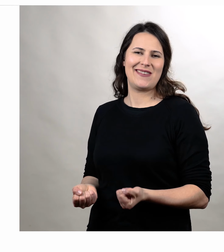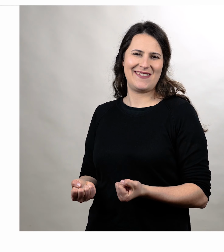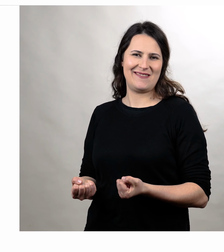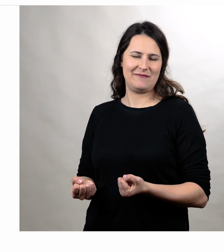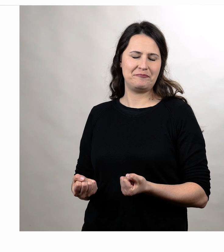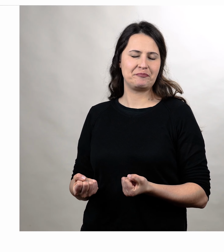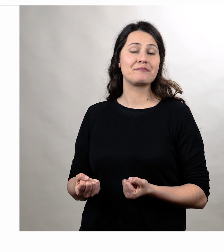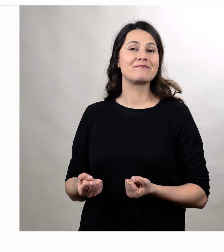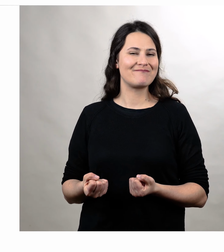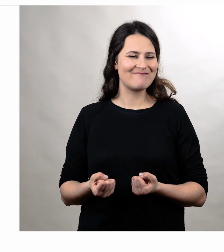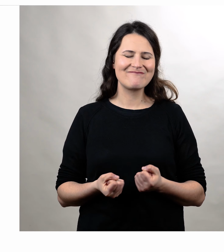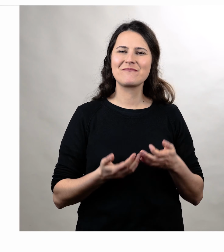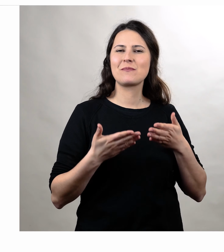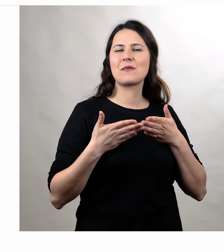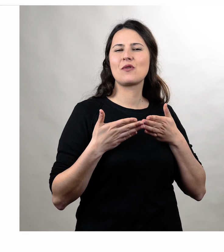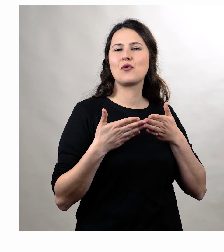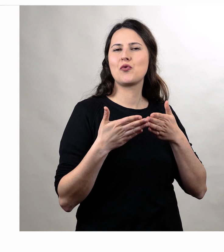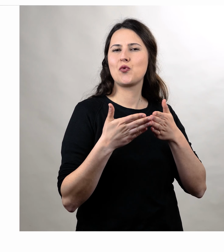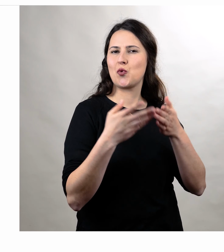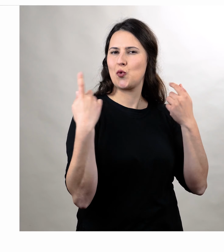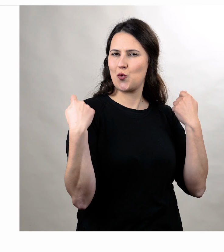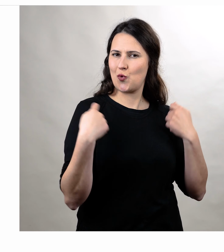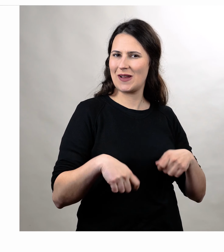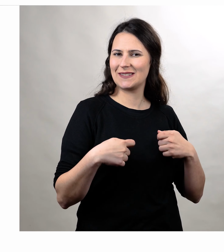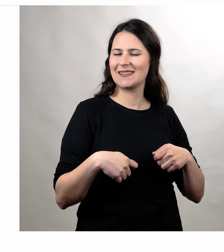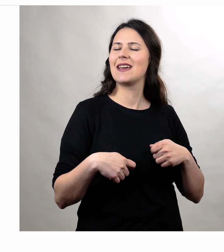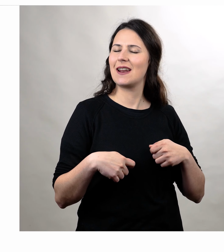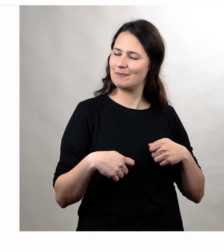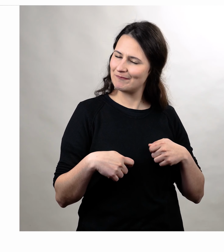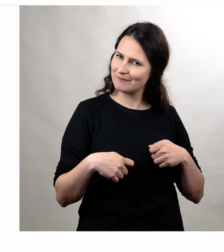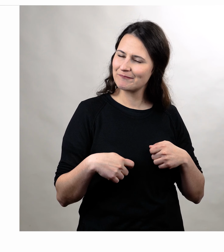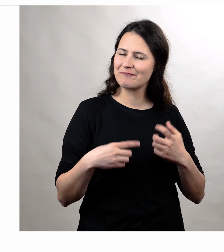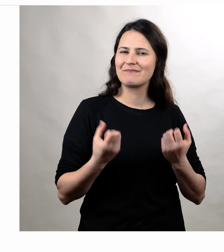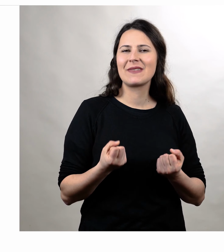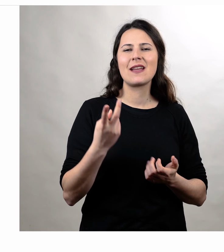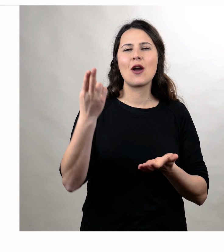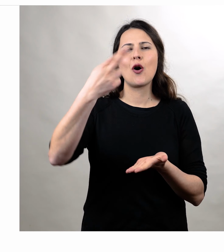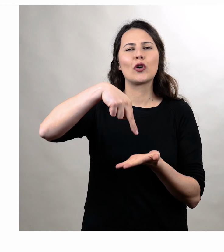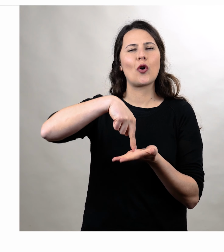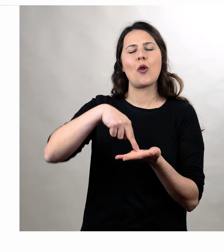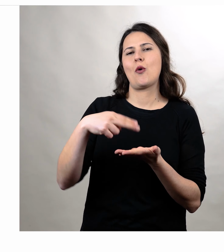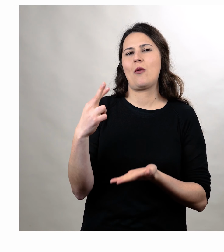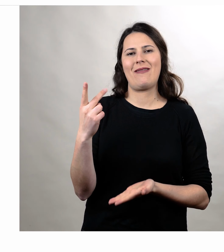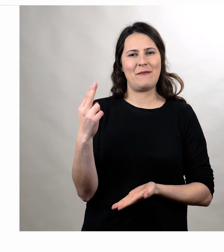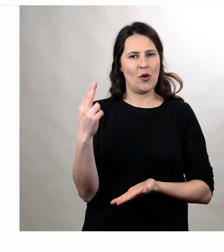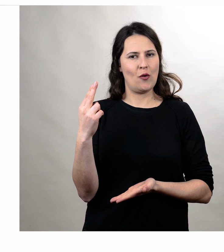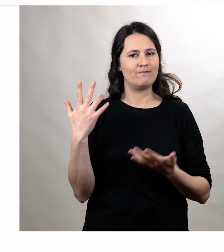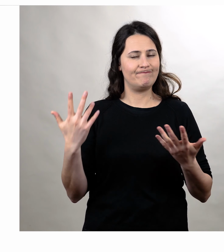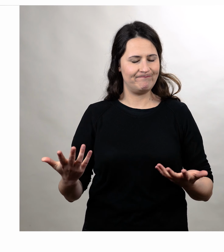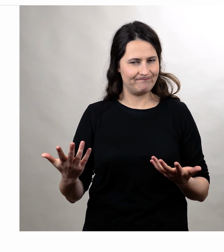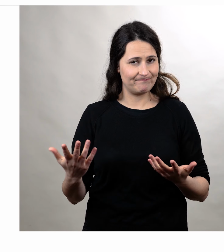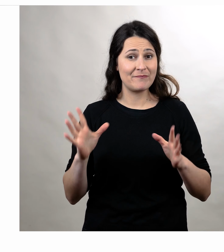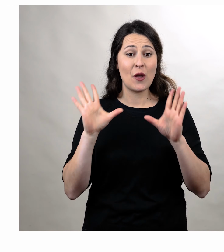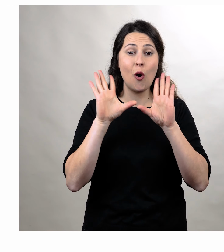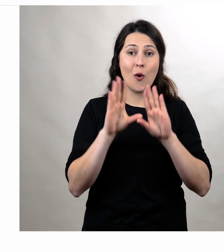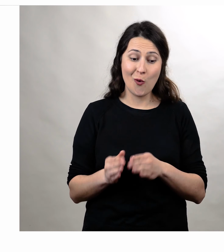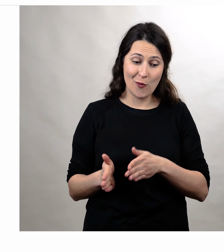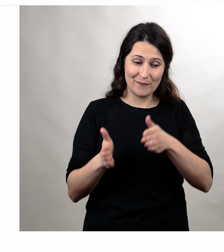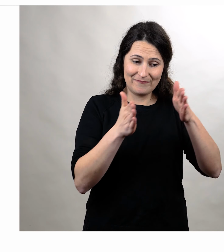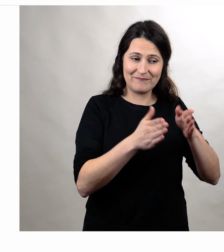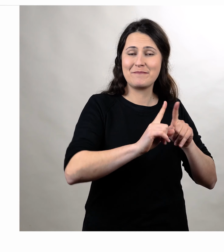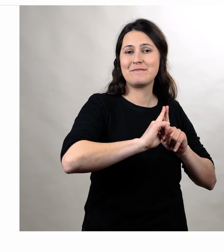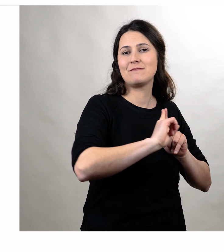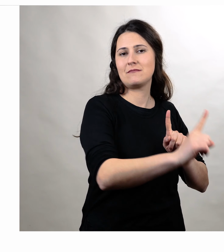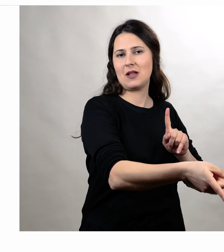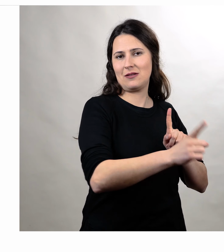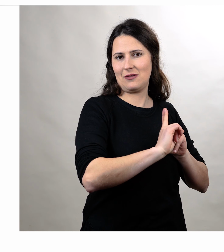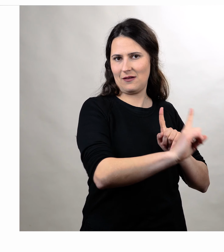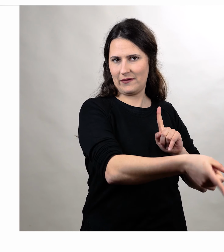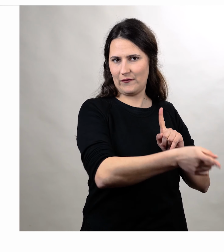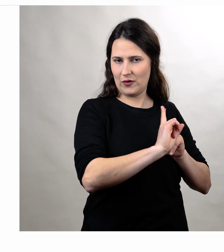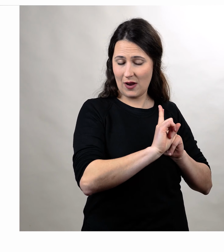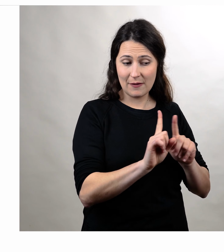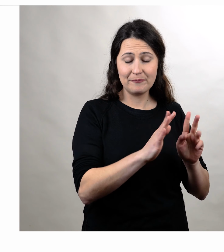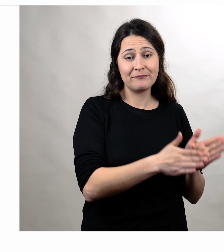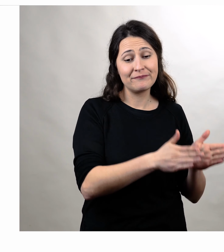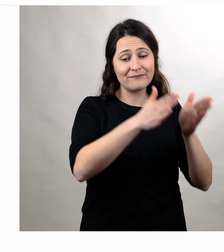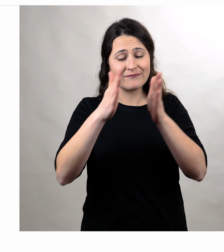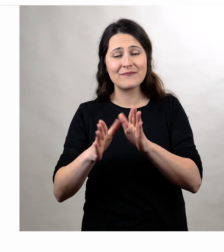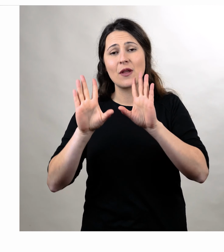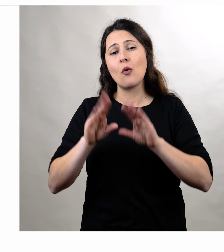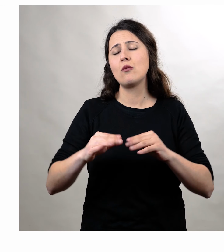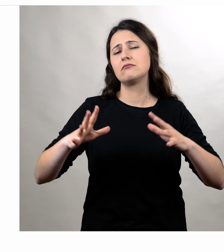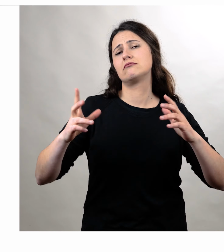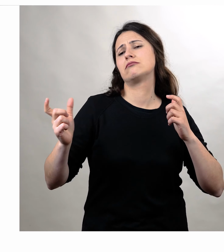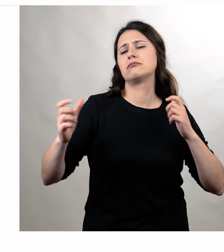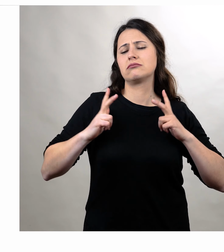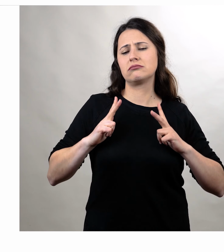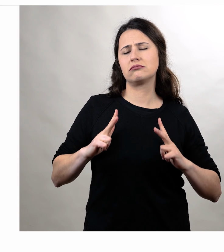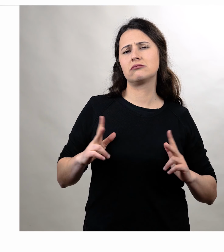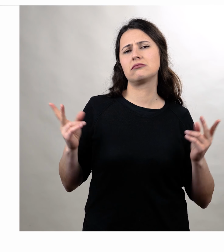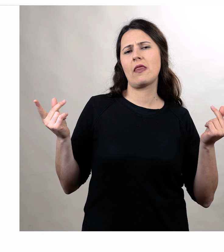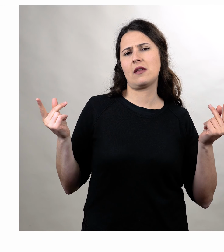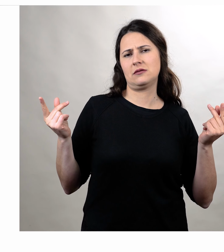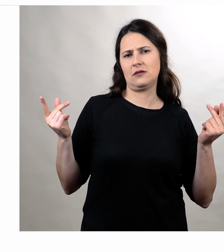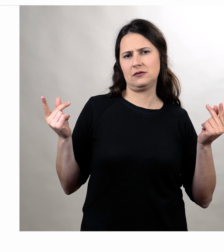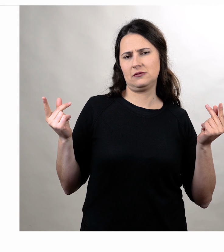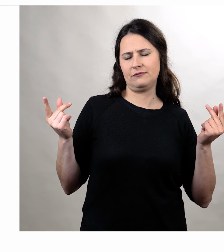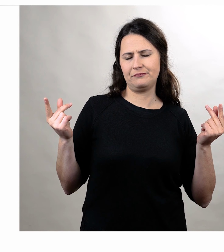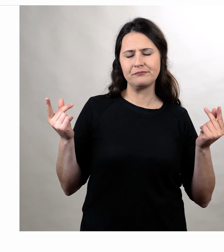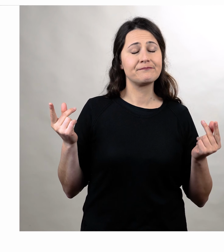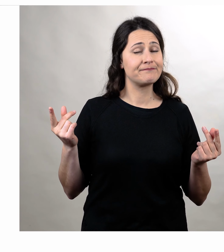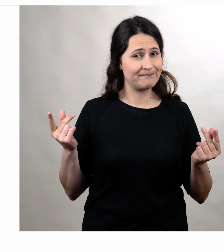Οι θαλάσσιες γραμμές κρουαζιέρας επιτελούν διπλό ρόλο: τόσο στον τομέα των μεταφορών όσο και στον τομέα της ψυχαγωγίας.